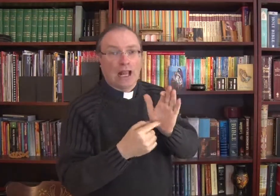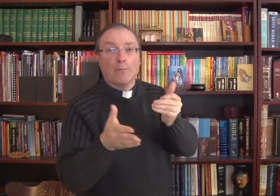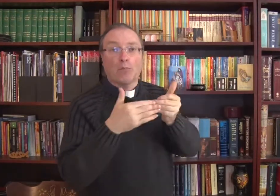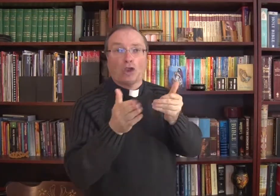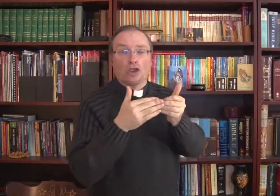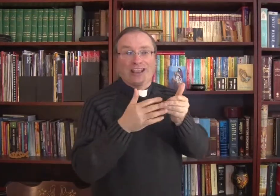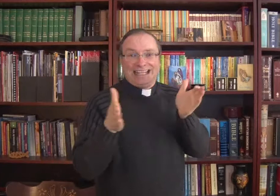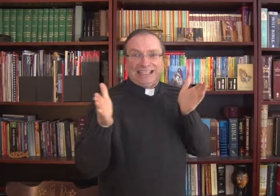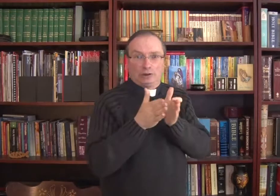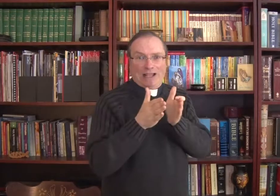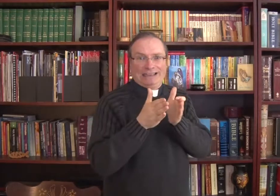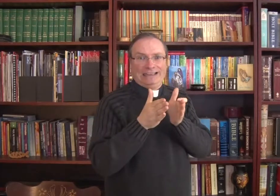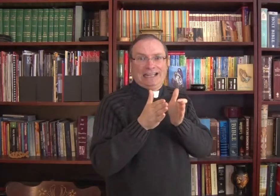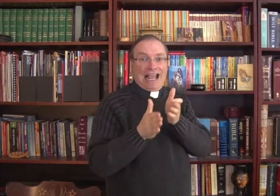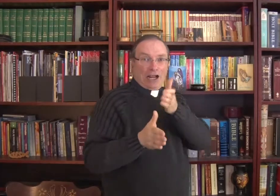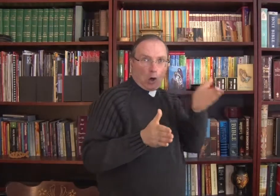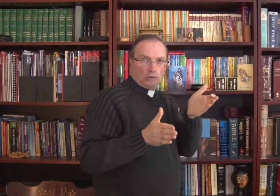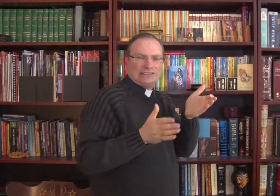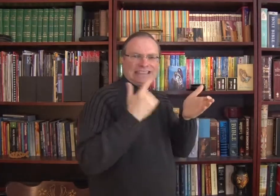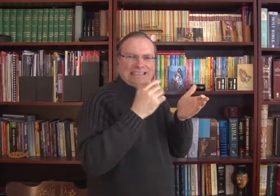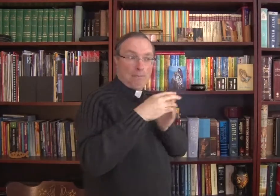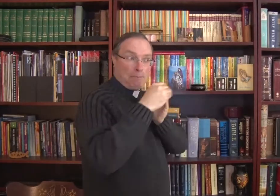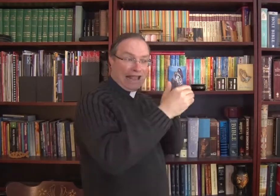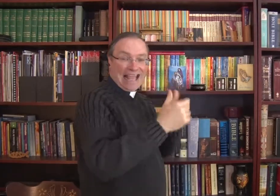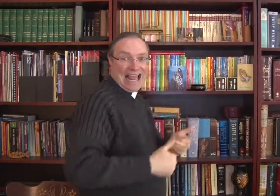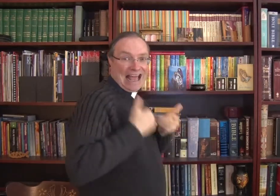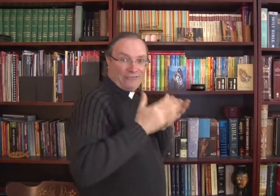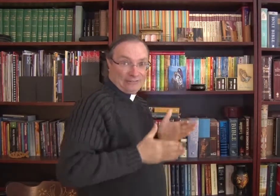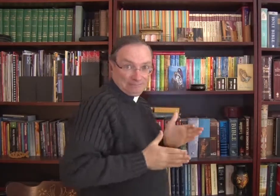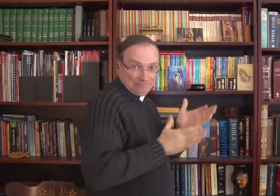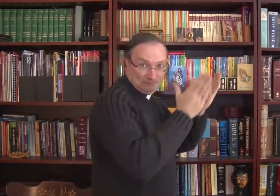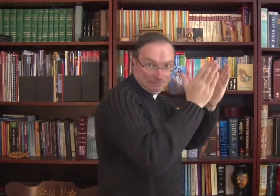de la porte étroite à gauche qui mène à la vie